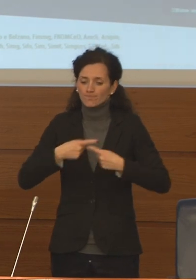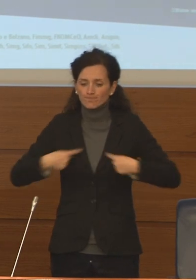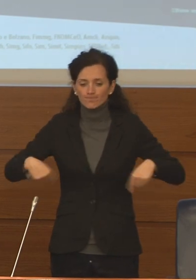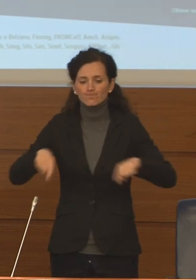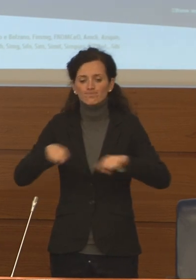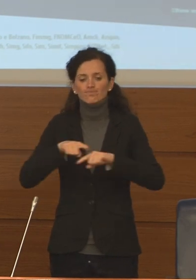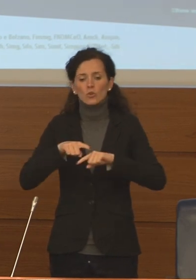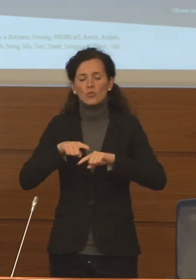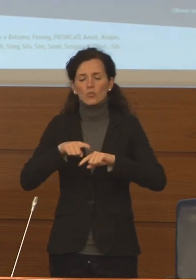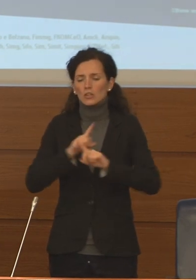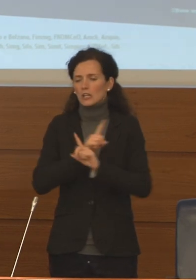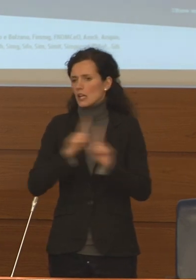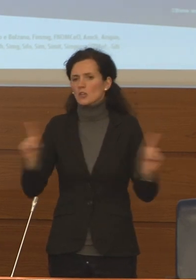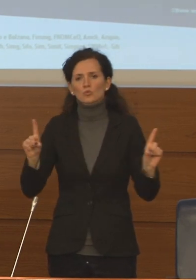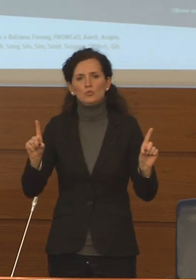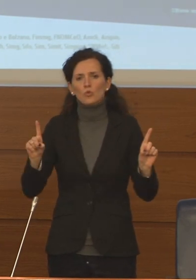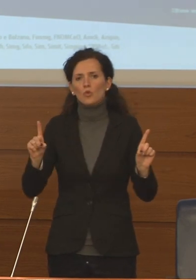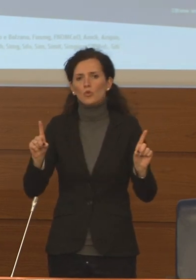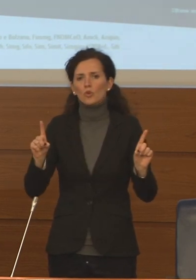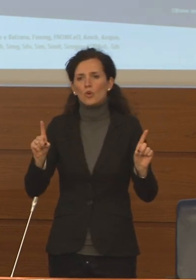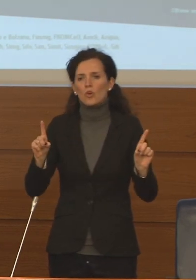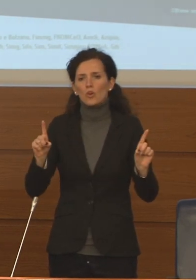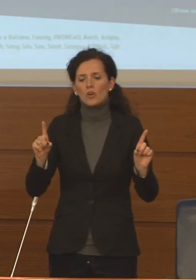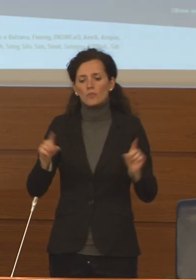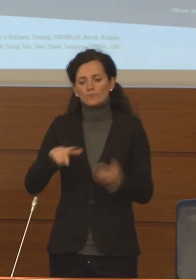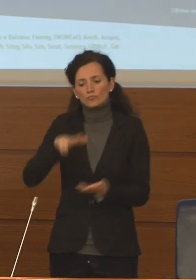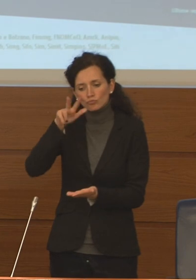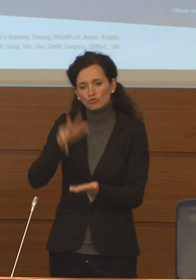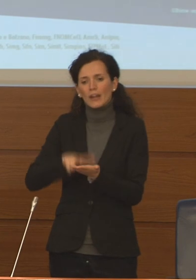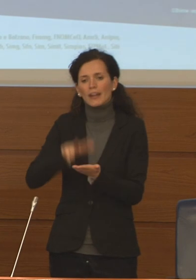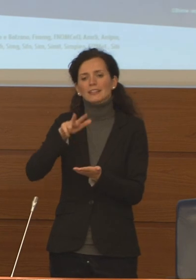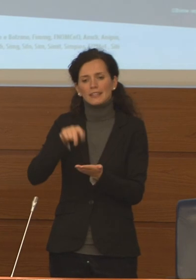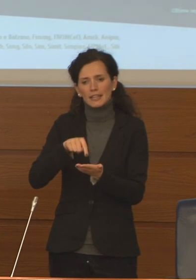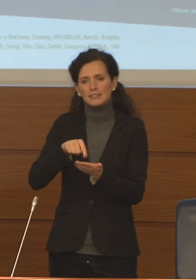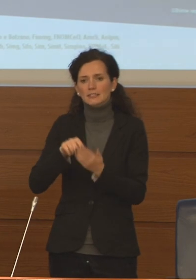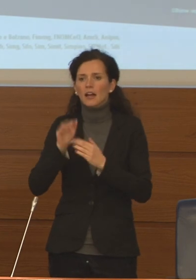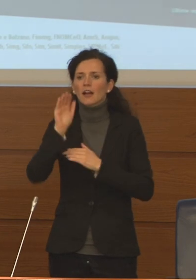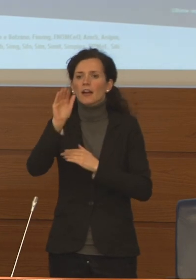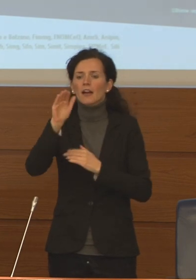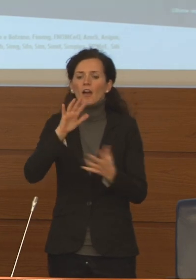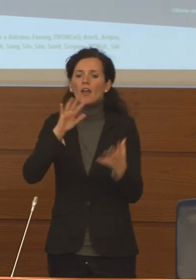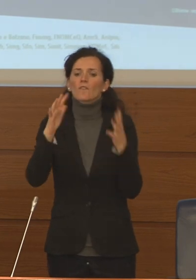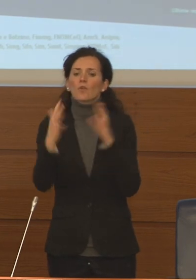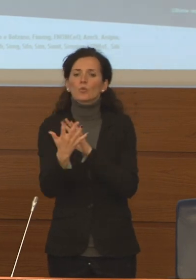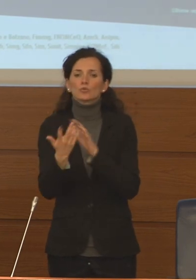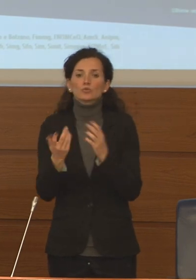avere la certezza di quello che sarà l'evoluzione successiva, sicuramente